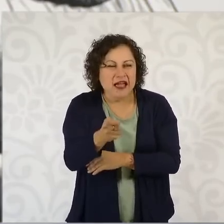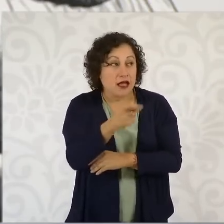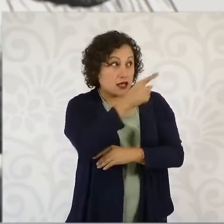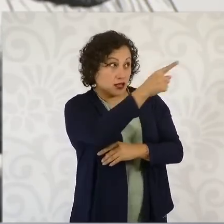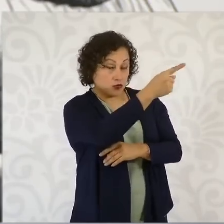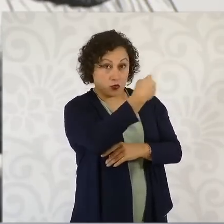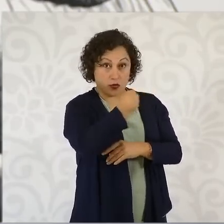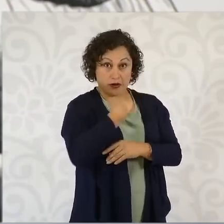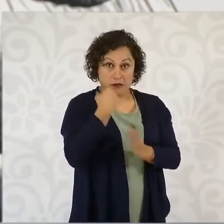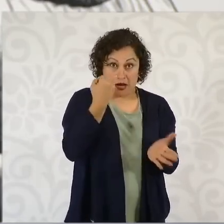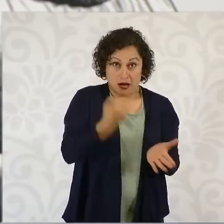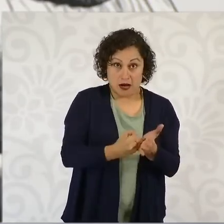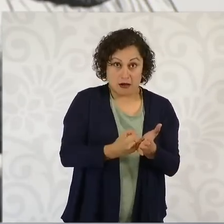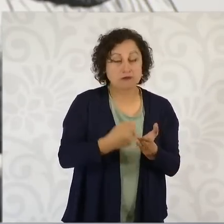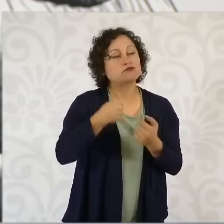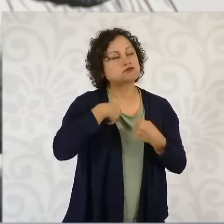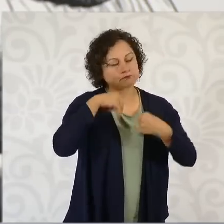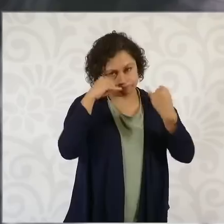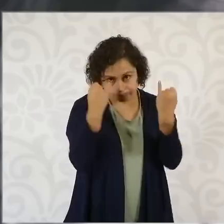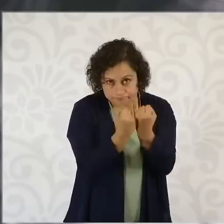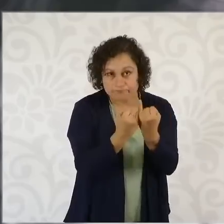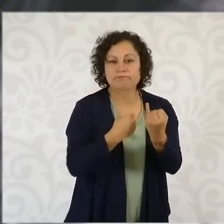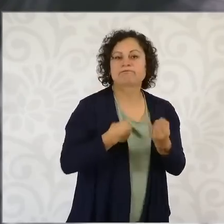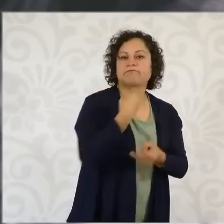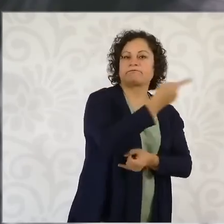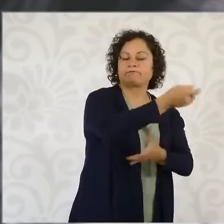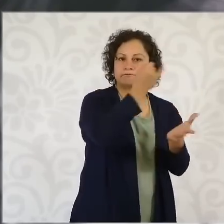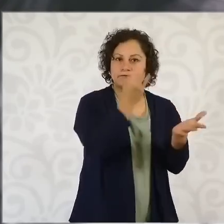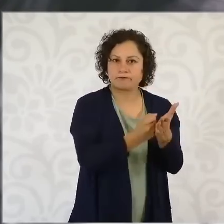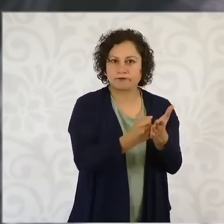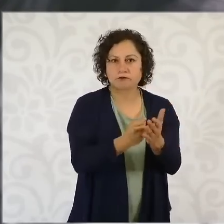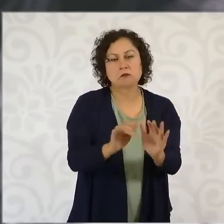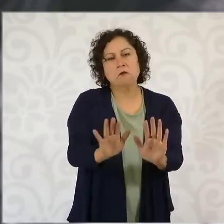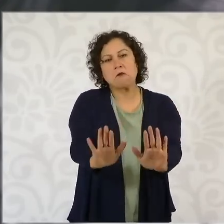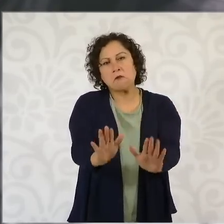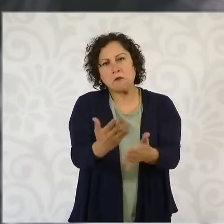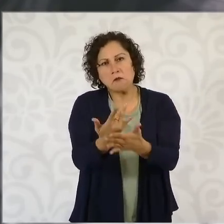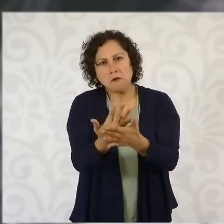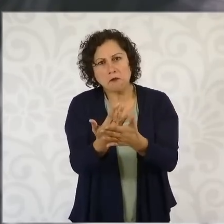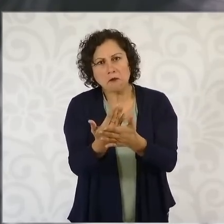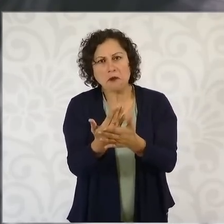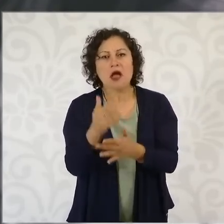a esperar el 2 de abril Cuál es el anuncio Y a partir de ahí tomar nuestras decisiones no